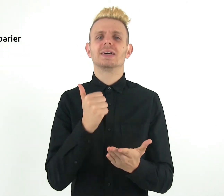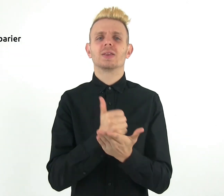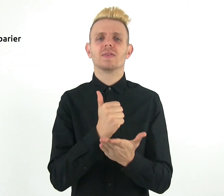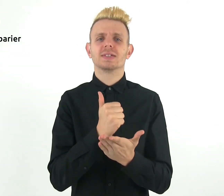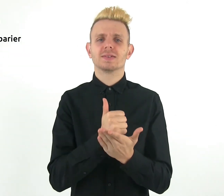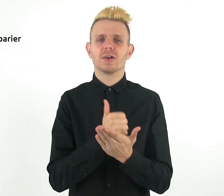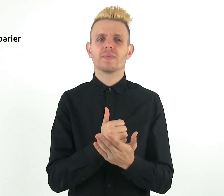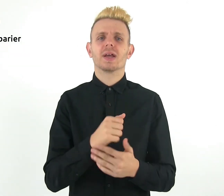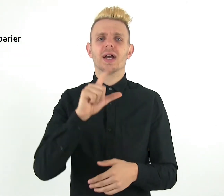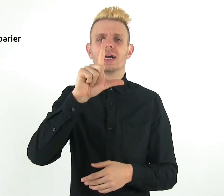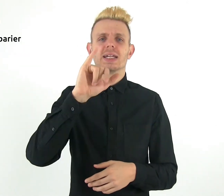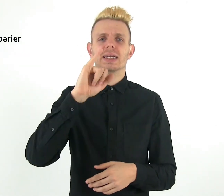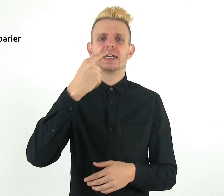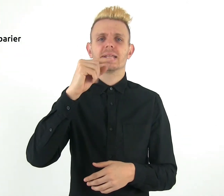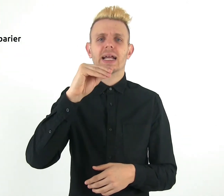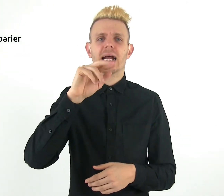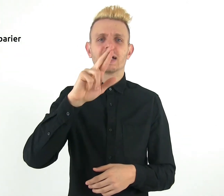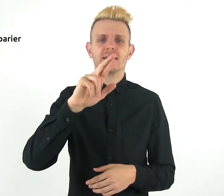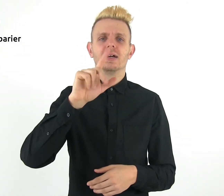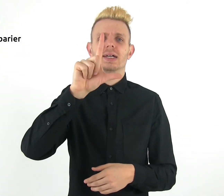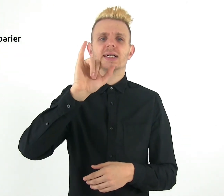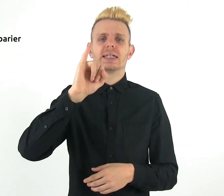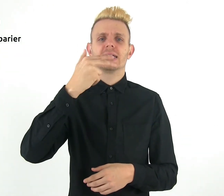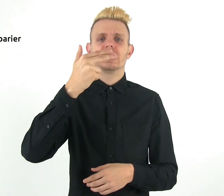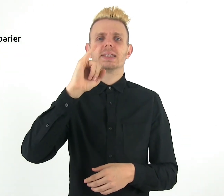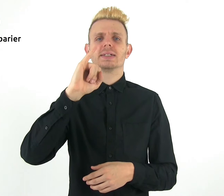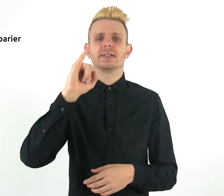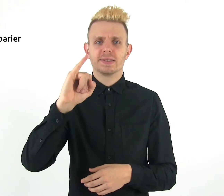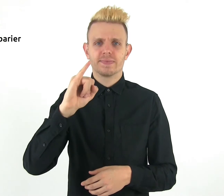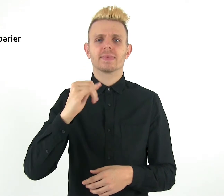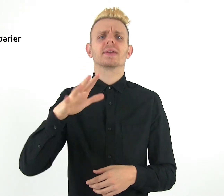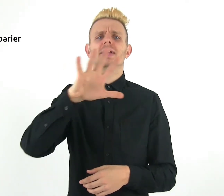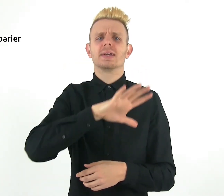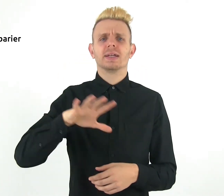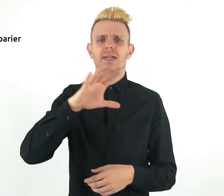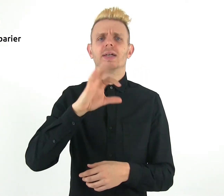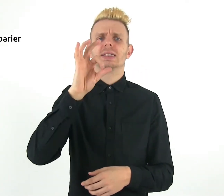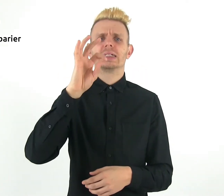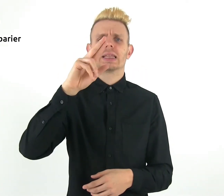Stanowisko: Lider Linii Lokalizacja: